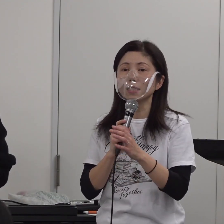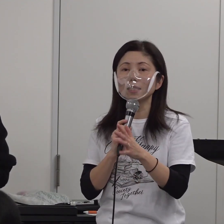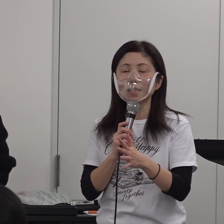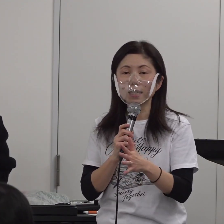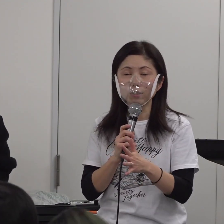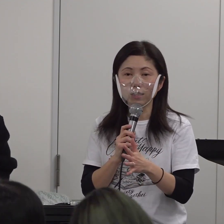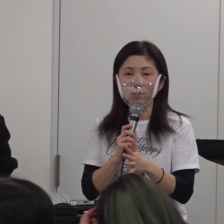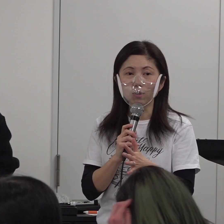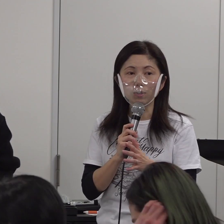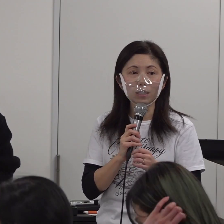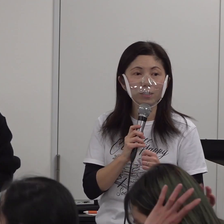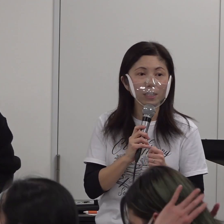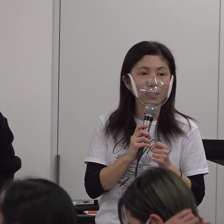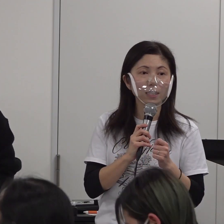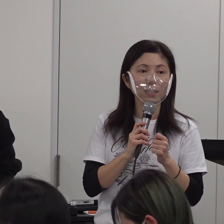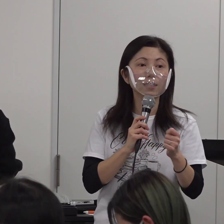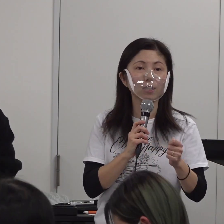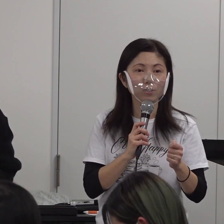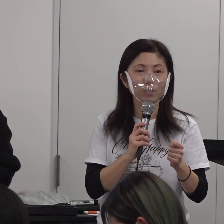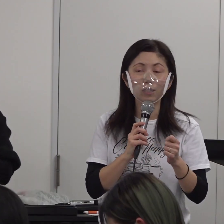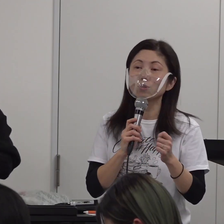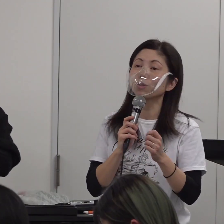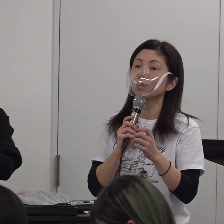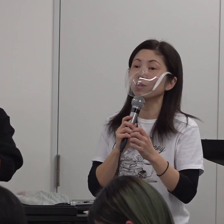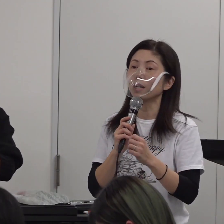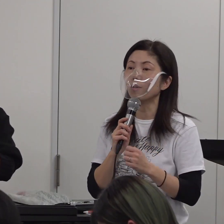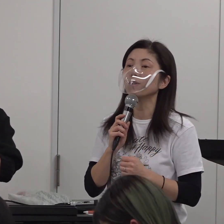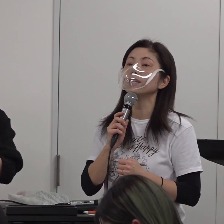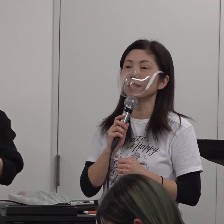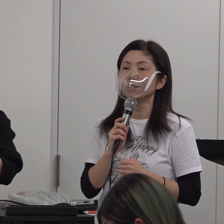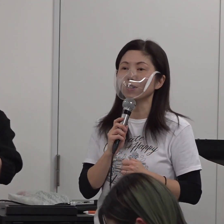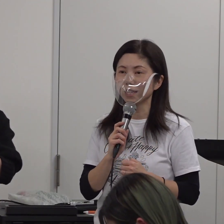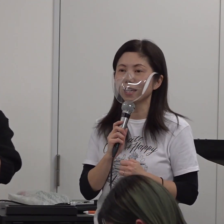一段あるけどお手伝いしたらいけるっていうことの方が多いんですよね